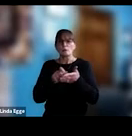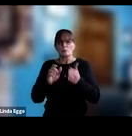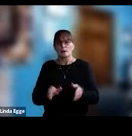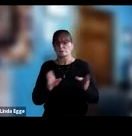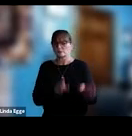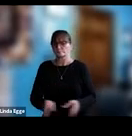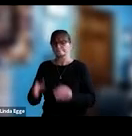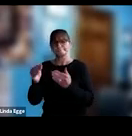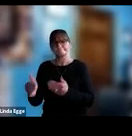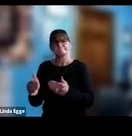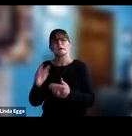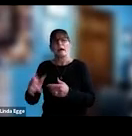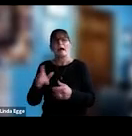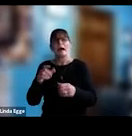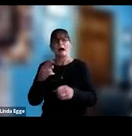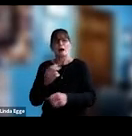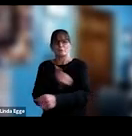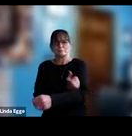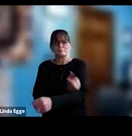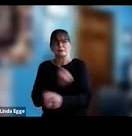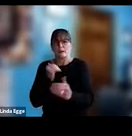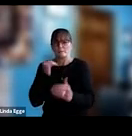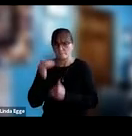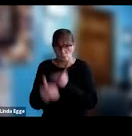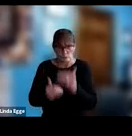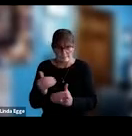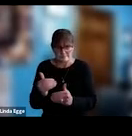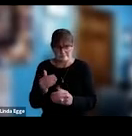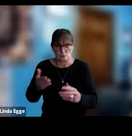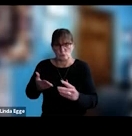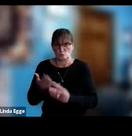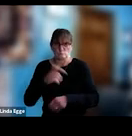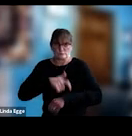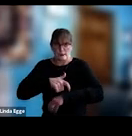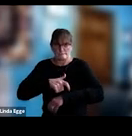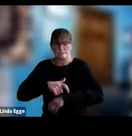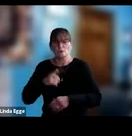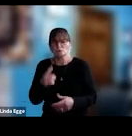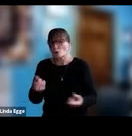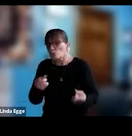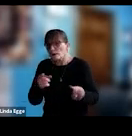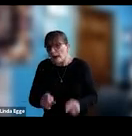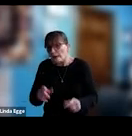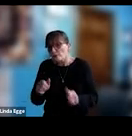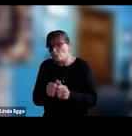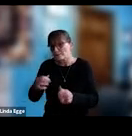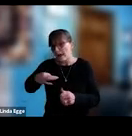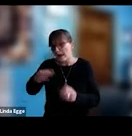de cómo ese consumo de sustancias progresó con el tiempo. Entonces, ¿qué ocurrió en la relación del solicitante